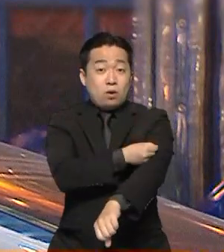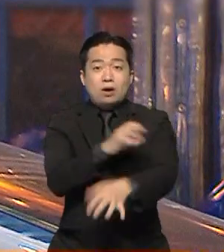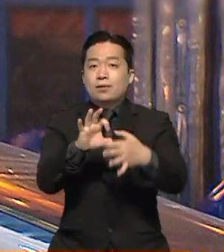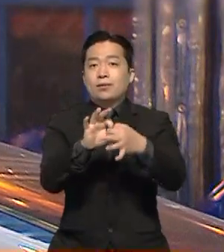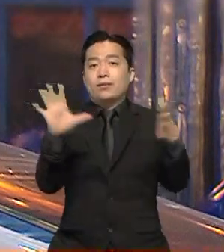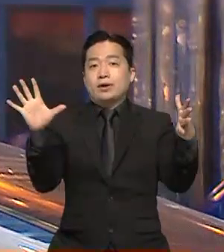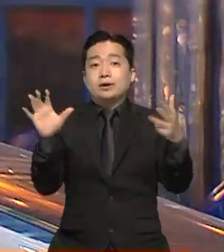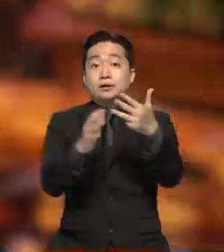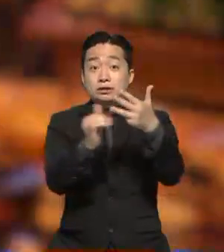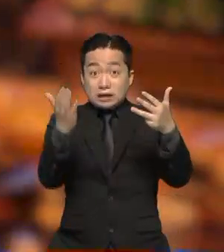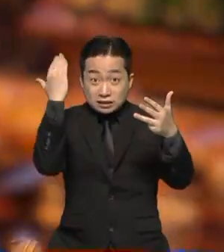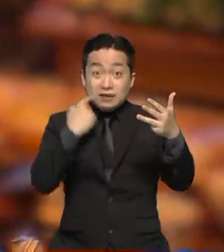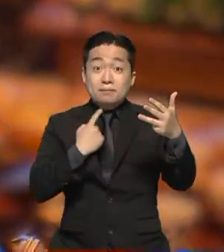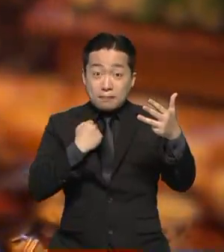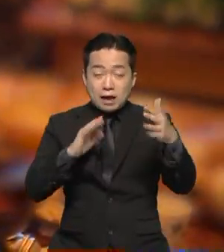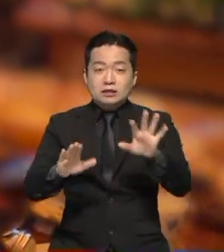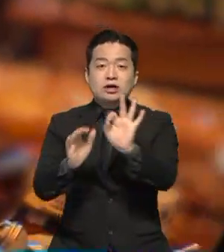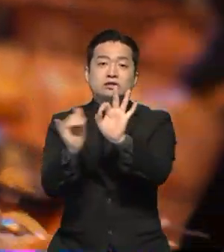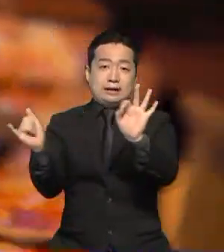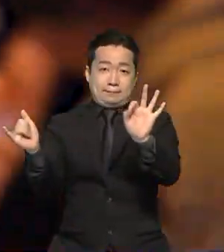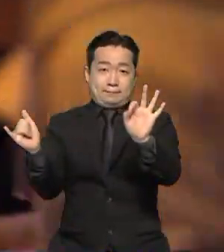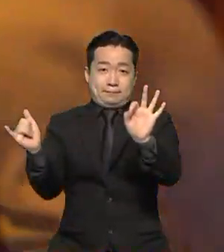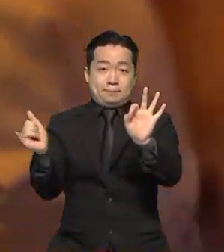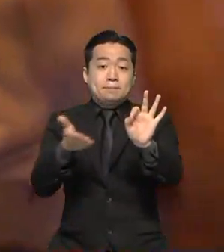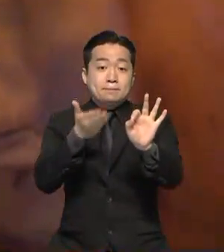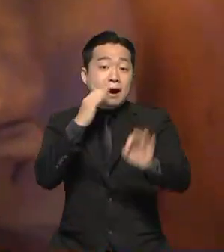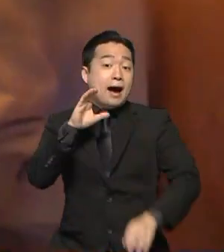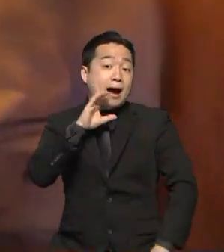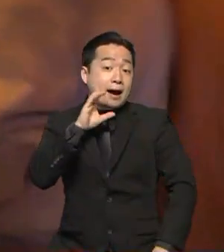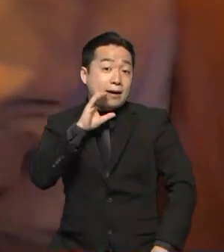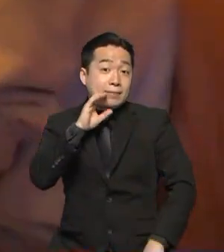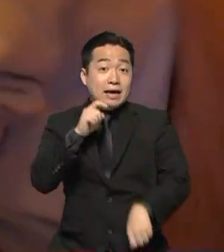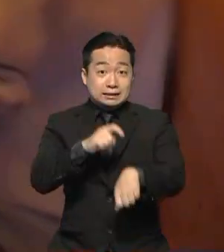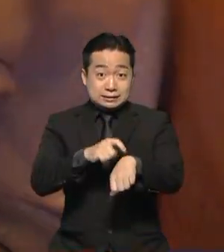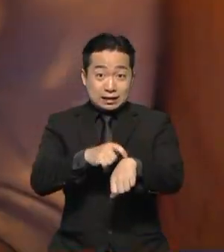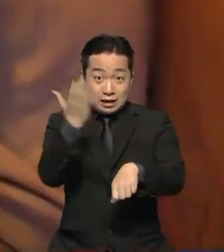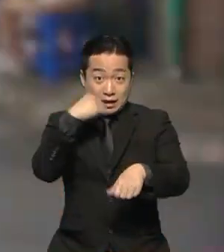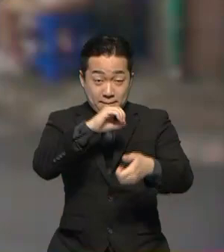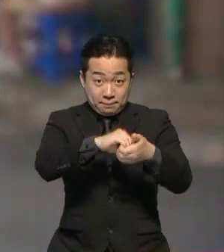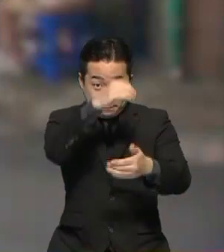사적 모임 인원은 접종 여부와 관계없이 8명에서 10명으로, 식당과 카페 등 영업시간 제한도 자정까지 1시간 더 연장됩니다.